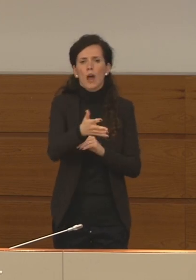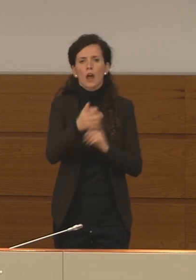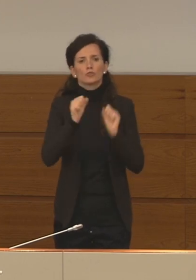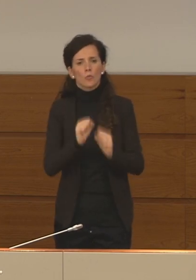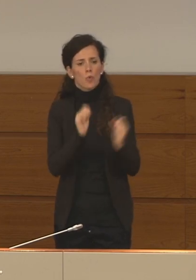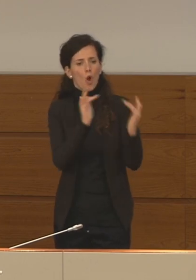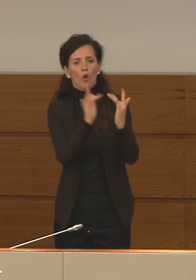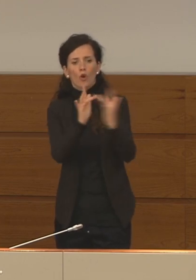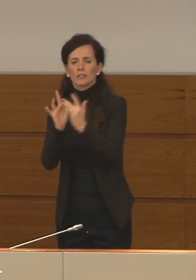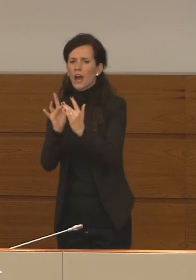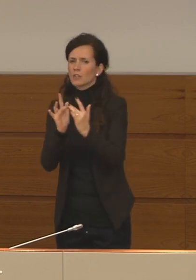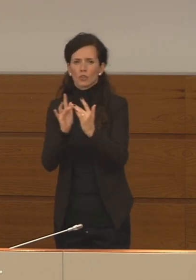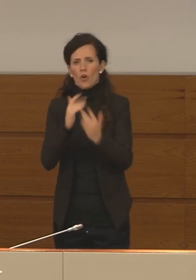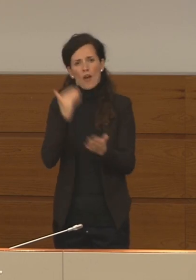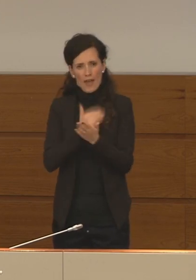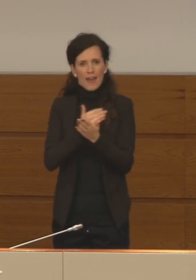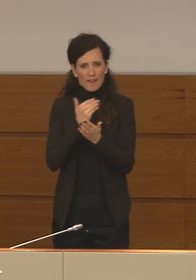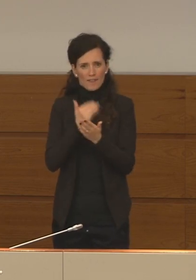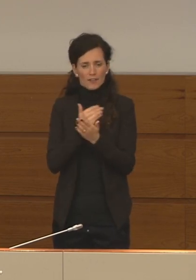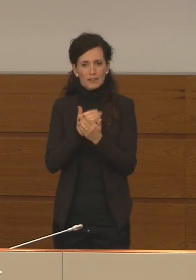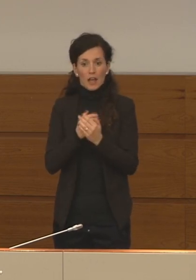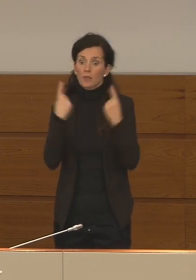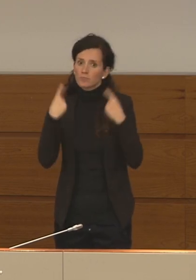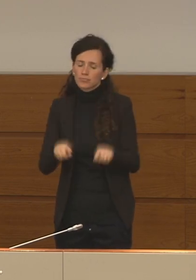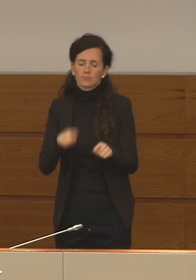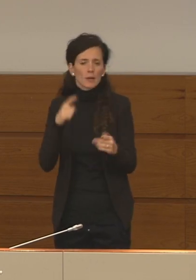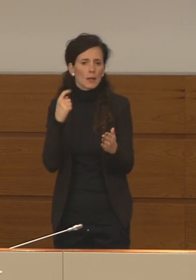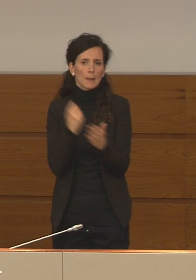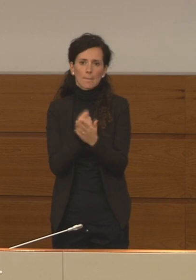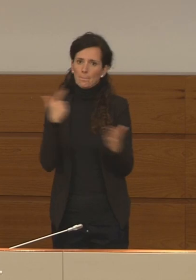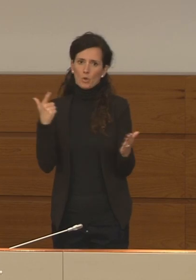altre persone. Questo è importantissimo,